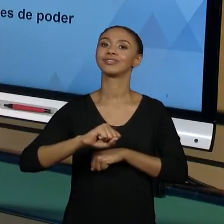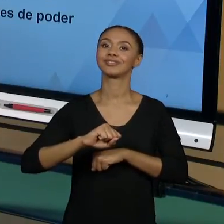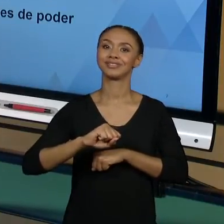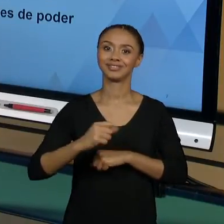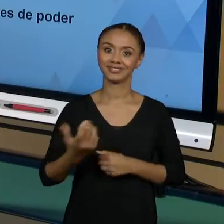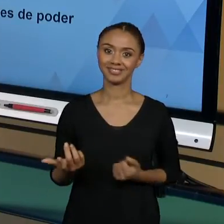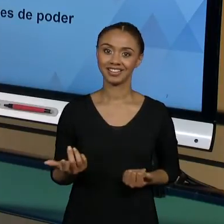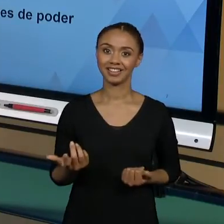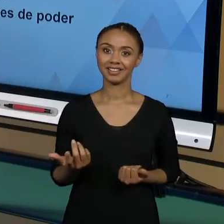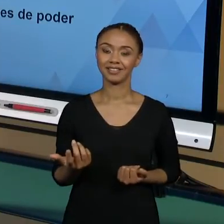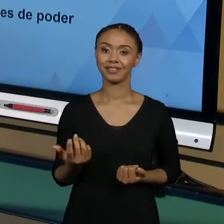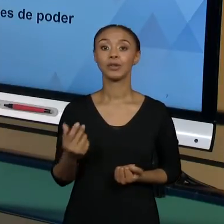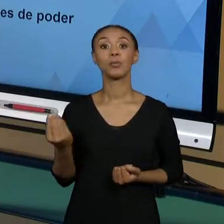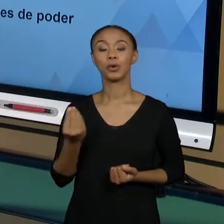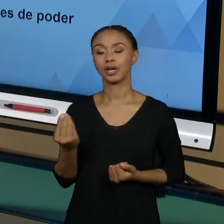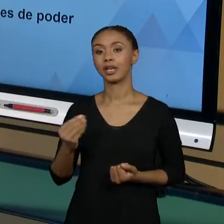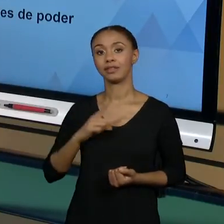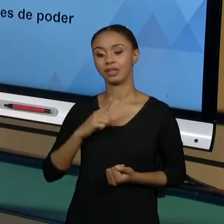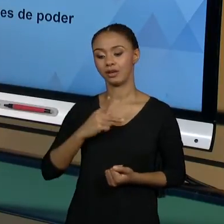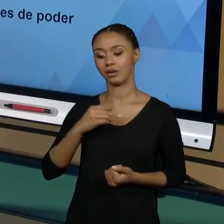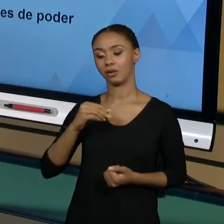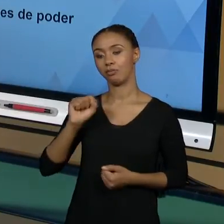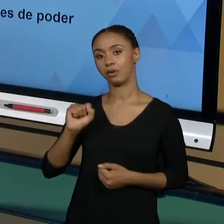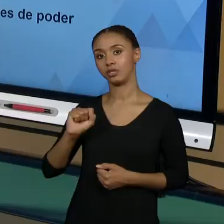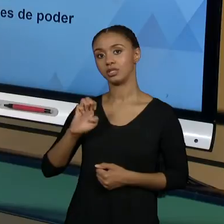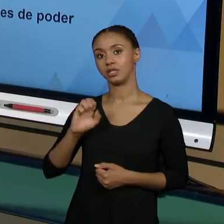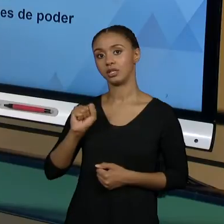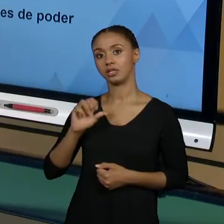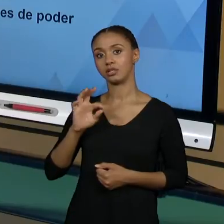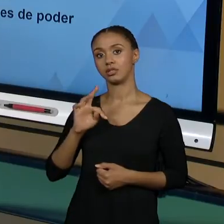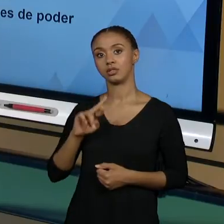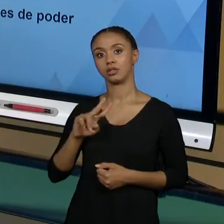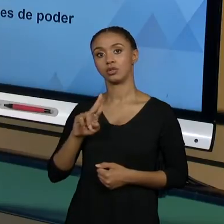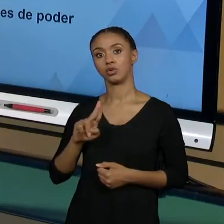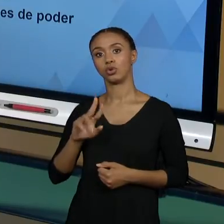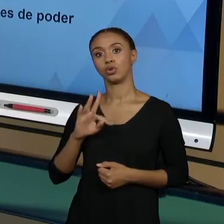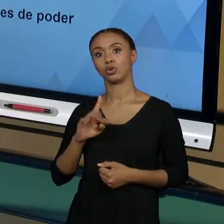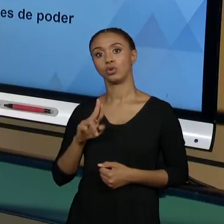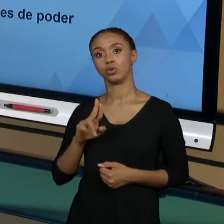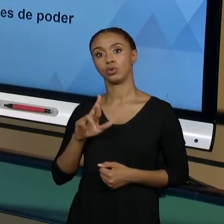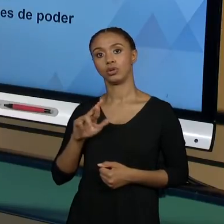PÓS-ESTRUTURALISMO VAI CONTRIBUIR DE UMA MANEIRA MUITO INTERESSANTE PARA ESSE DEBATE DIZENDO QUE O